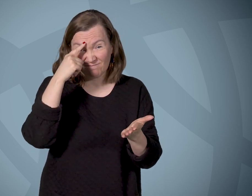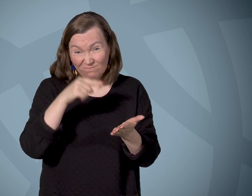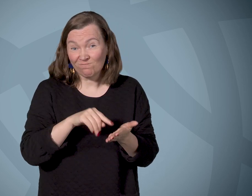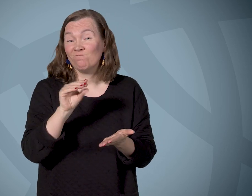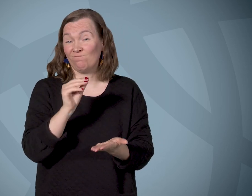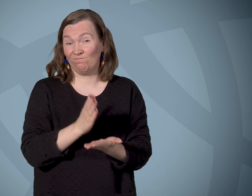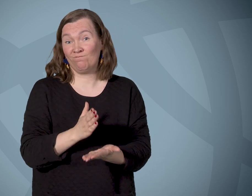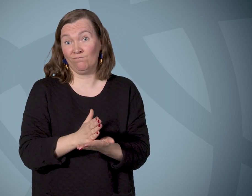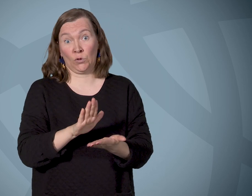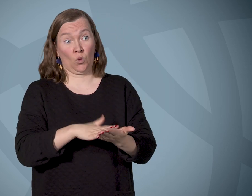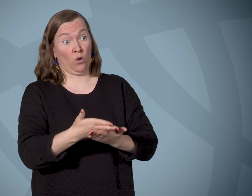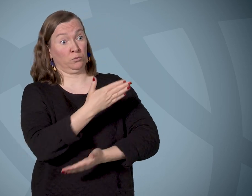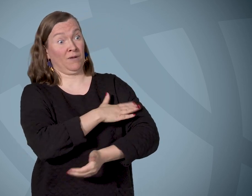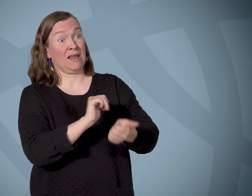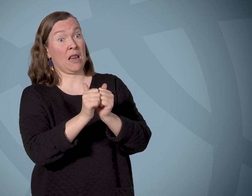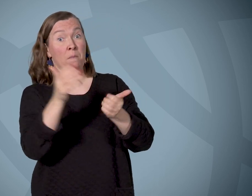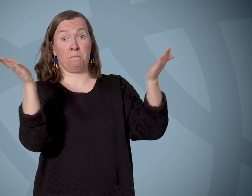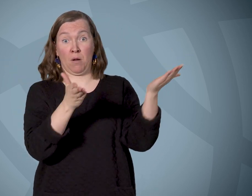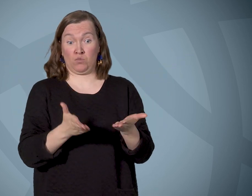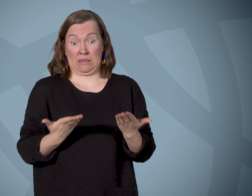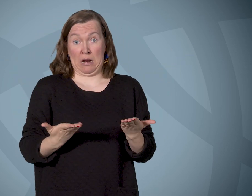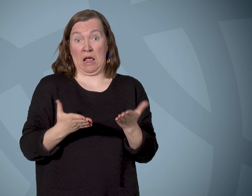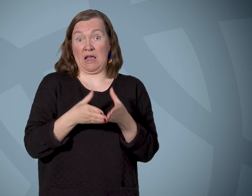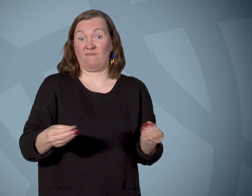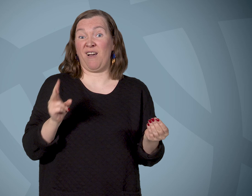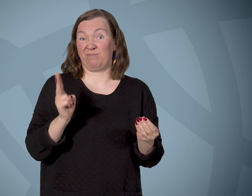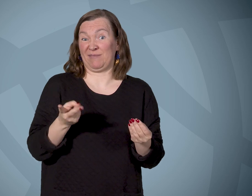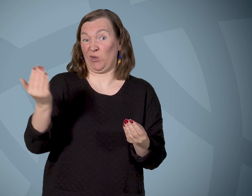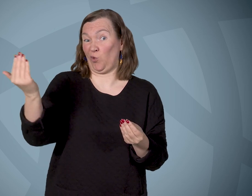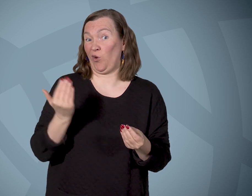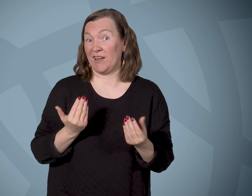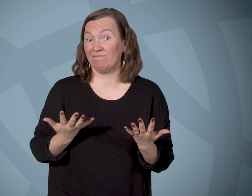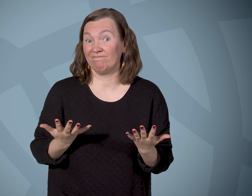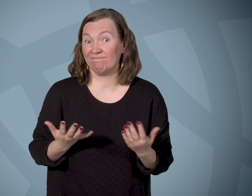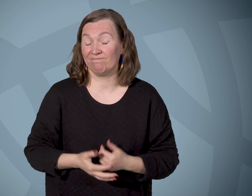eli kyllä, tulkkauspalveluiden kilpailutus on jälleen ajankohtainen tänä keväänä.